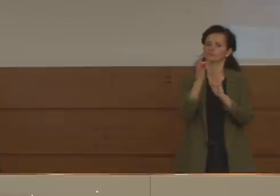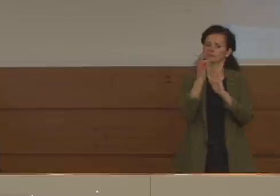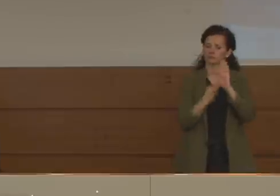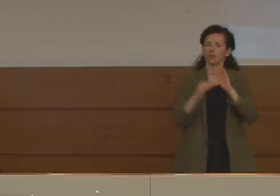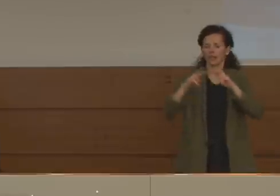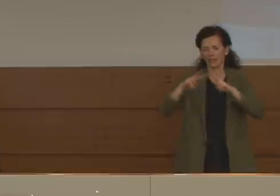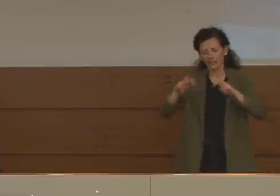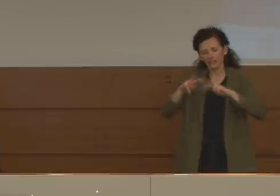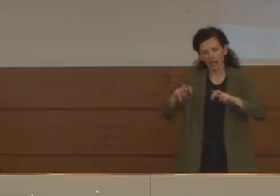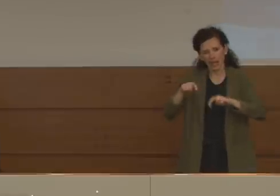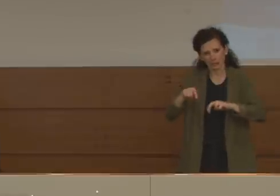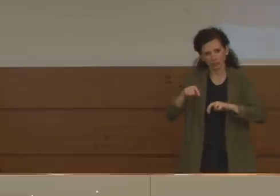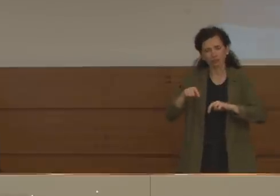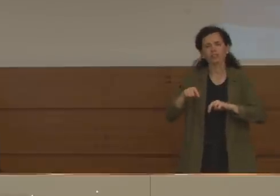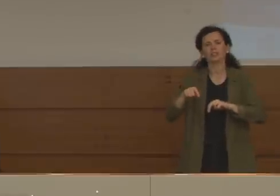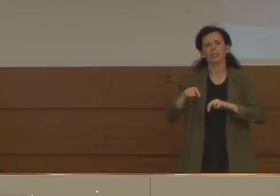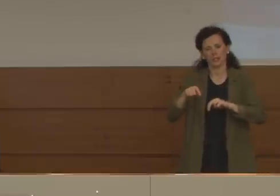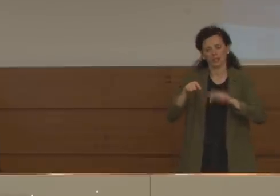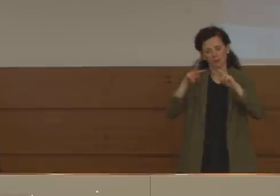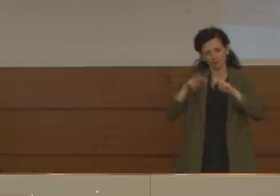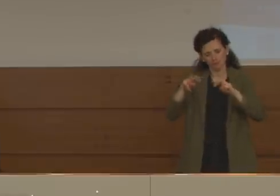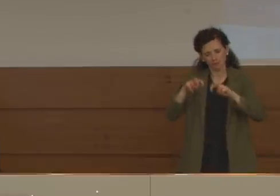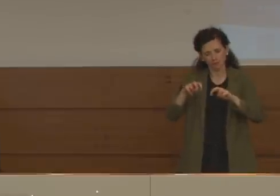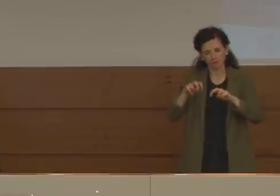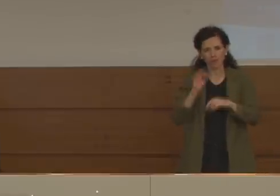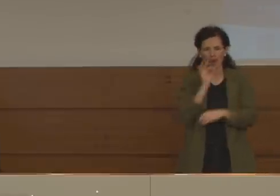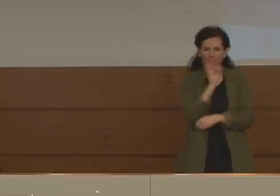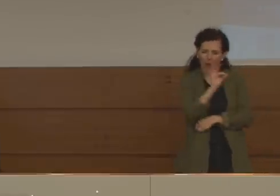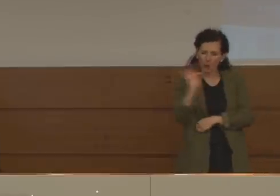riguarda specificamente alcune di queste morti nascoste, sono quelle nelle